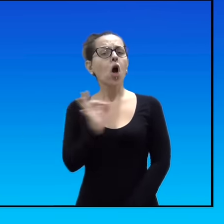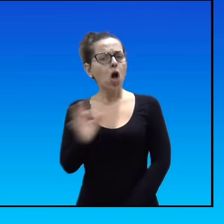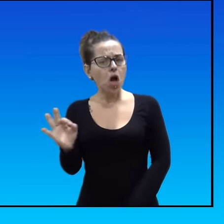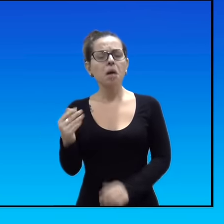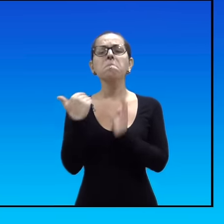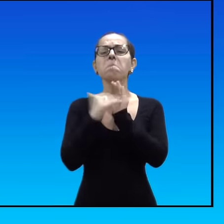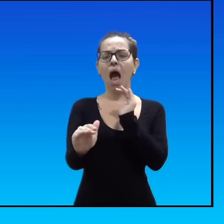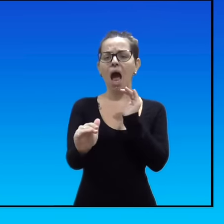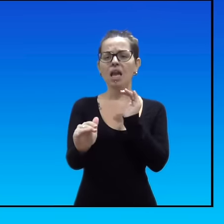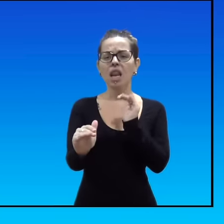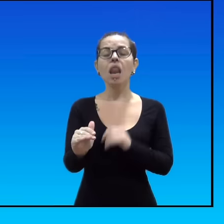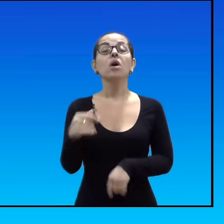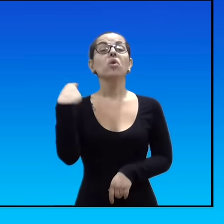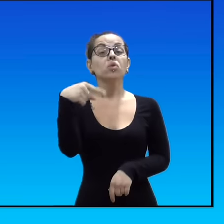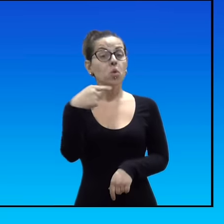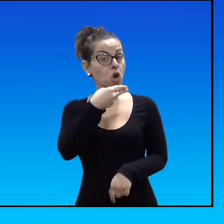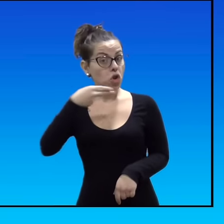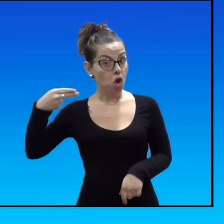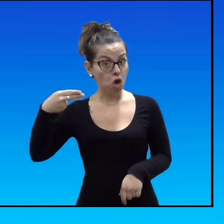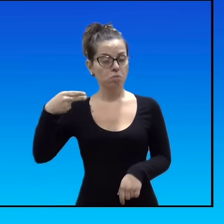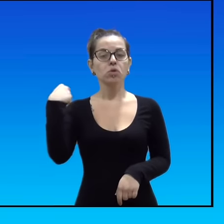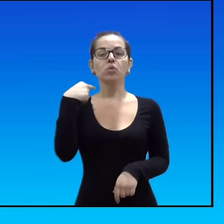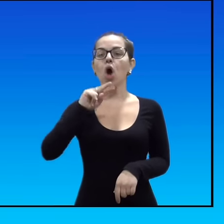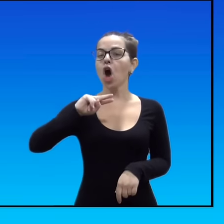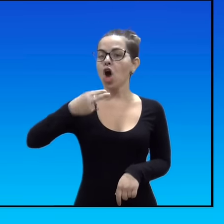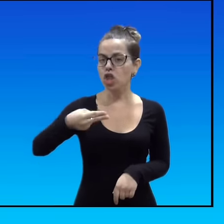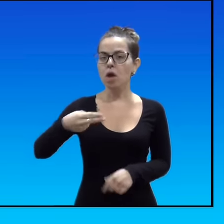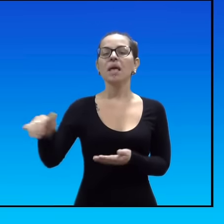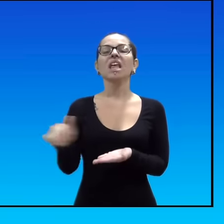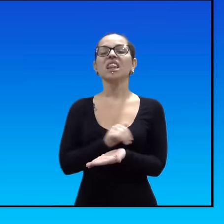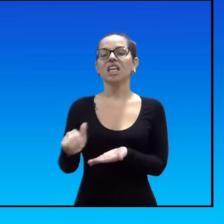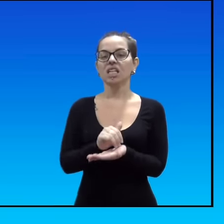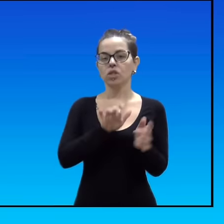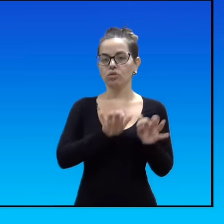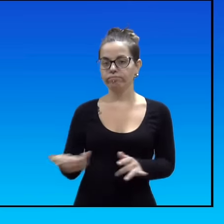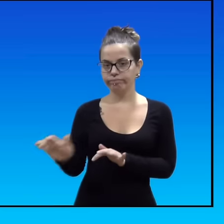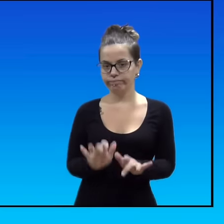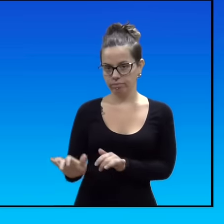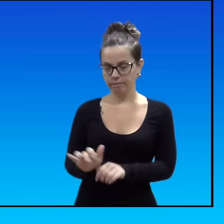o via mail indicando nome, cognome ed il tuo indirizzo.